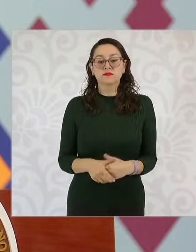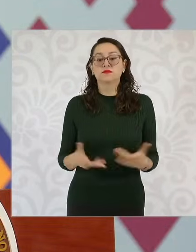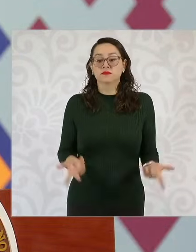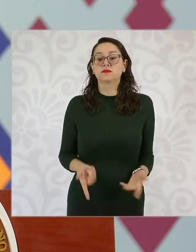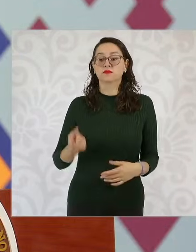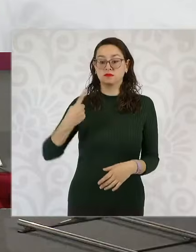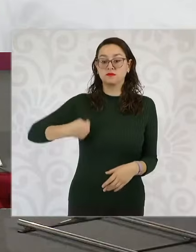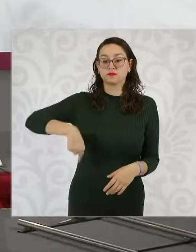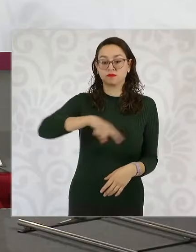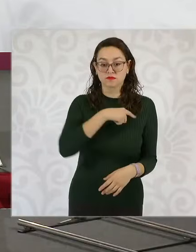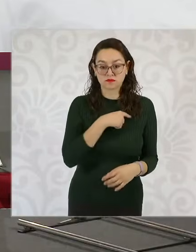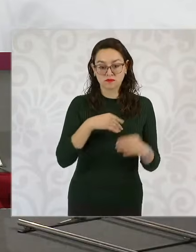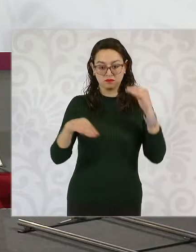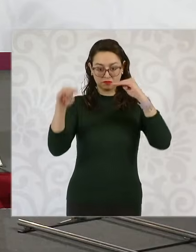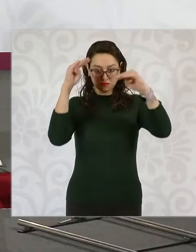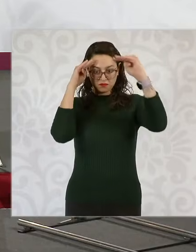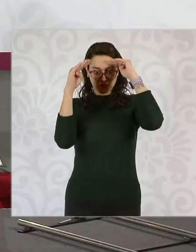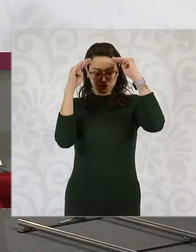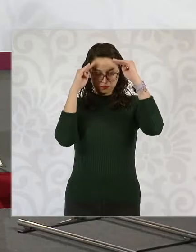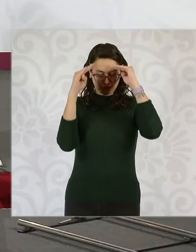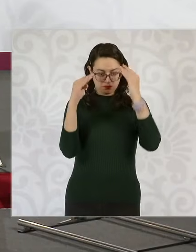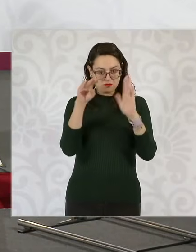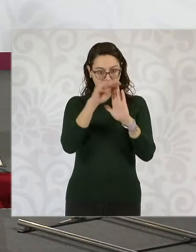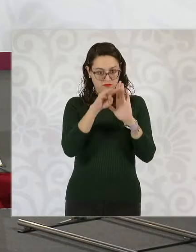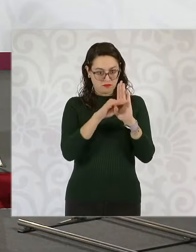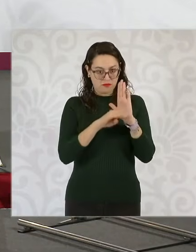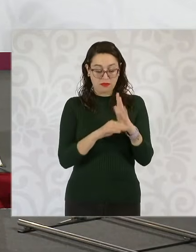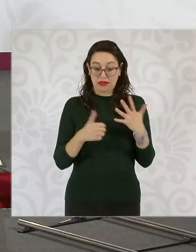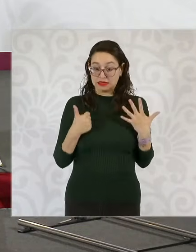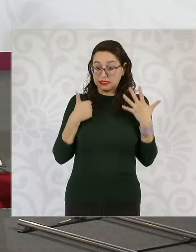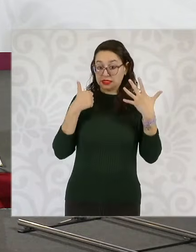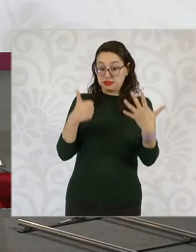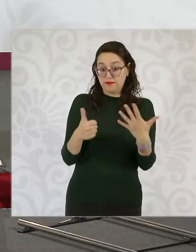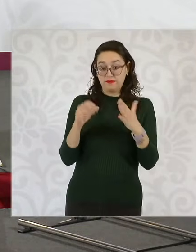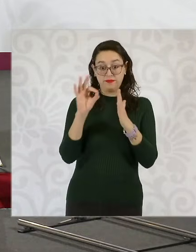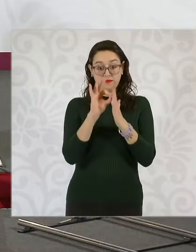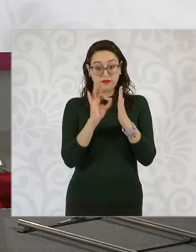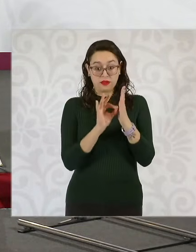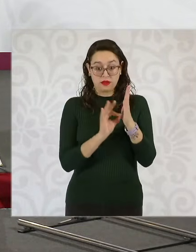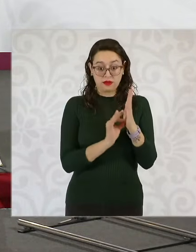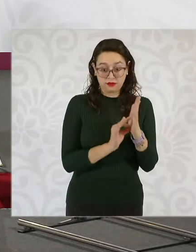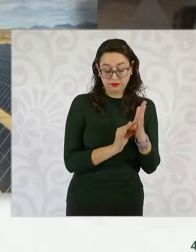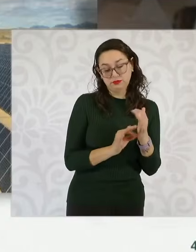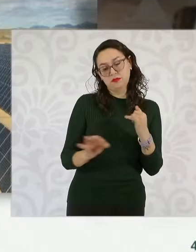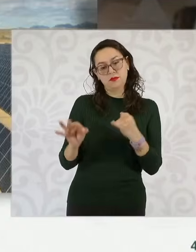estratégicas Son son Son seis y finalmente tenemos una estrategia de financiamiento que es la que nos